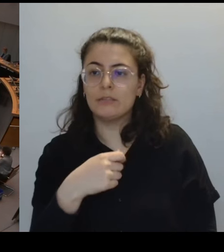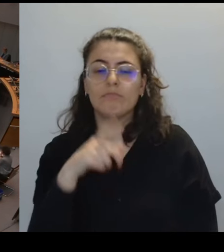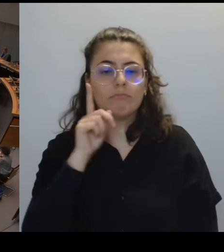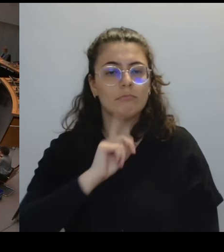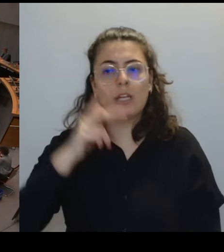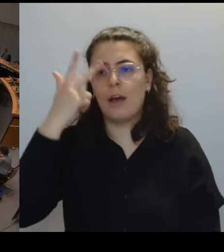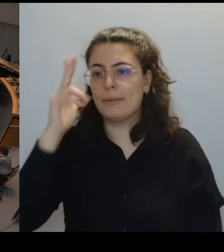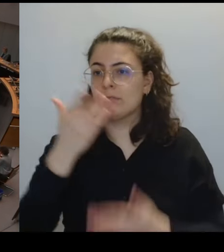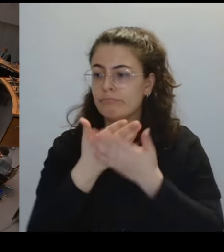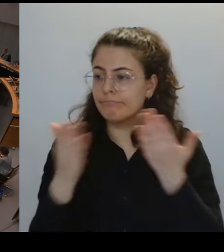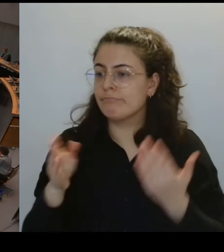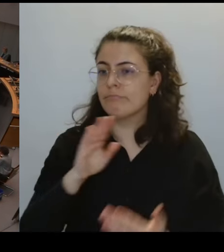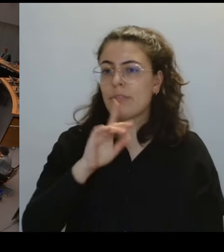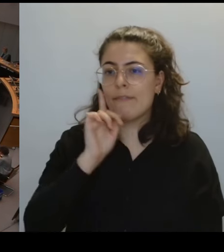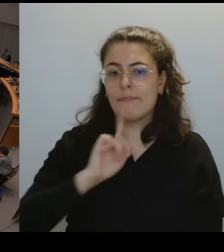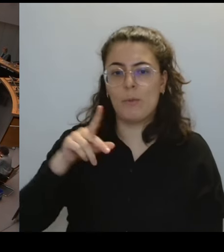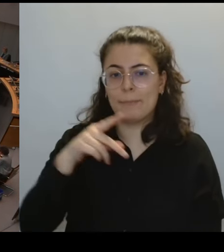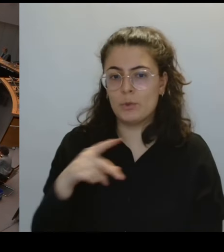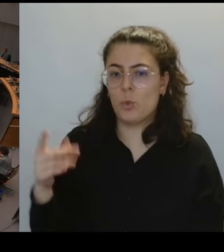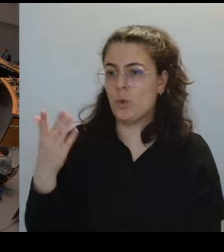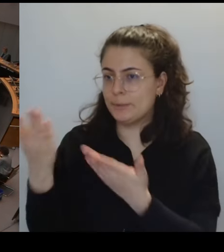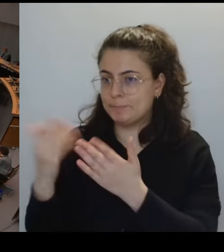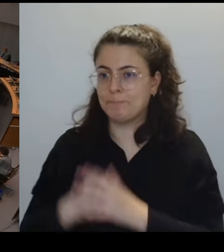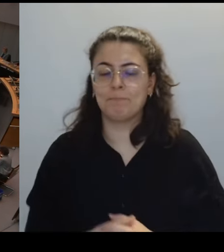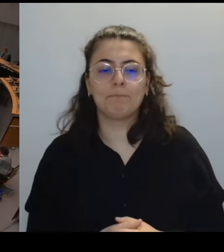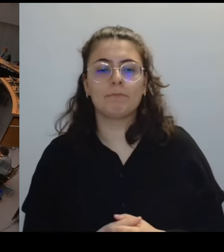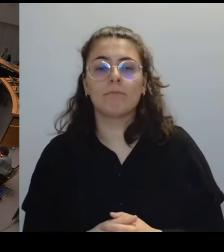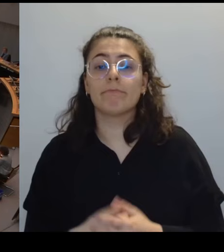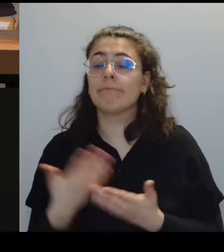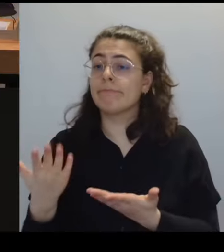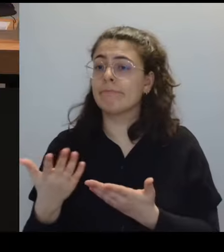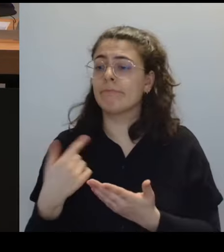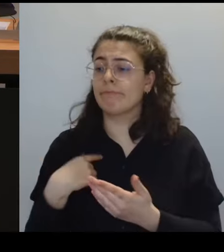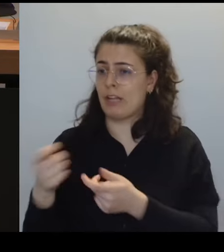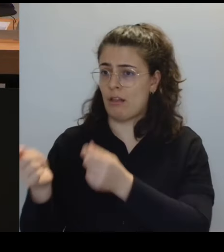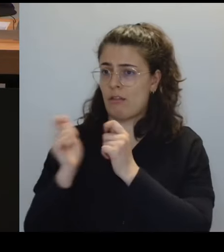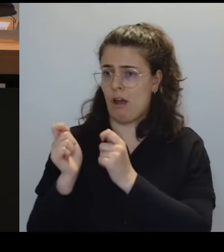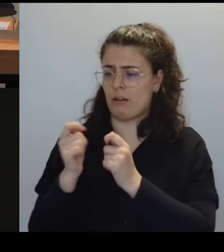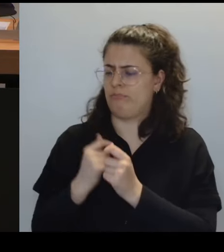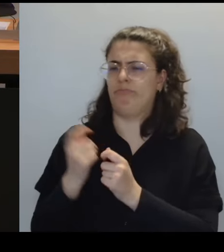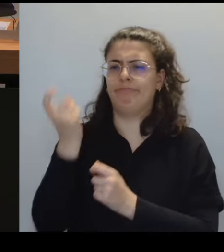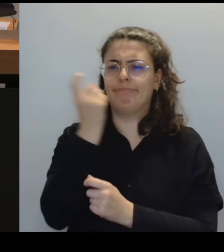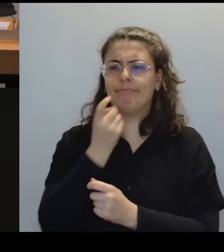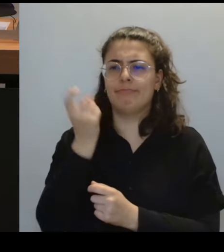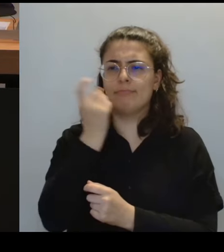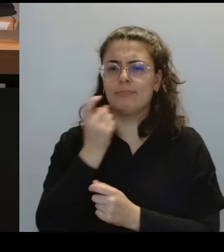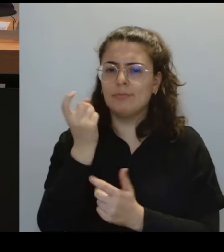Wir hatten uns sehr über Ihren Antrag gewundert, denn er kam gerade mal drei Wochen, nachdem Ihre grüne Senatorin, Frau Gote,